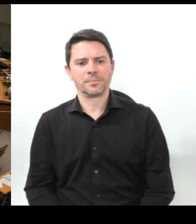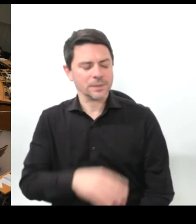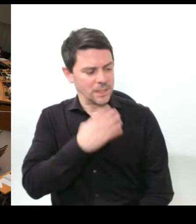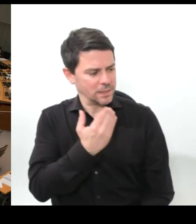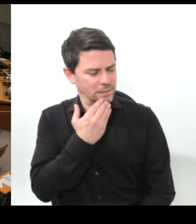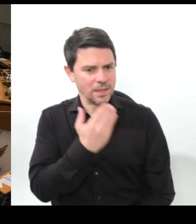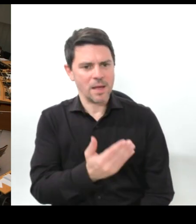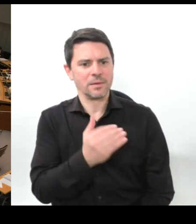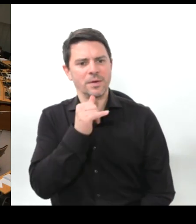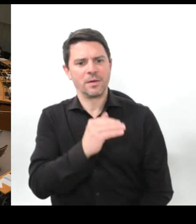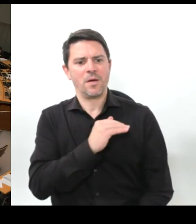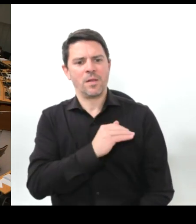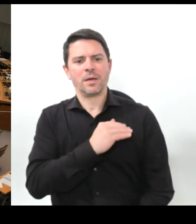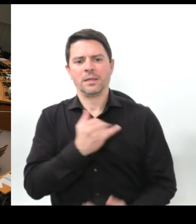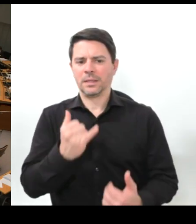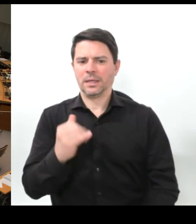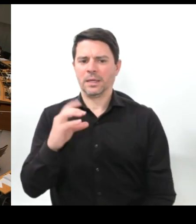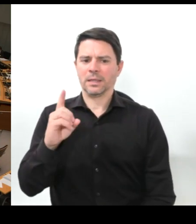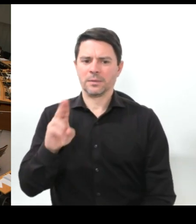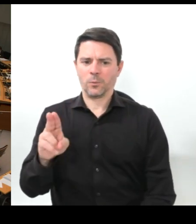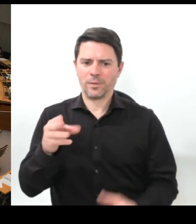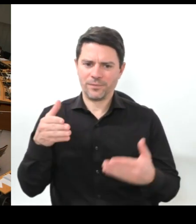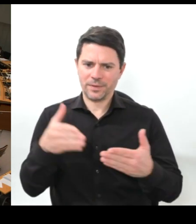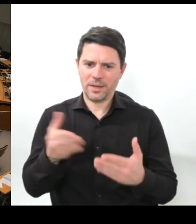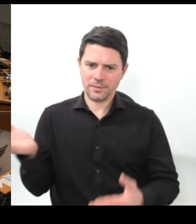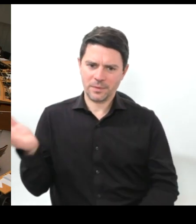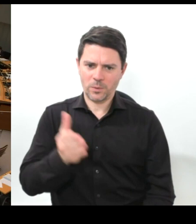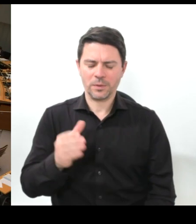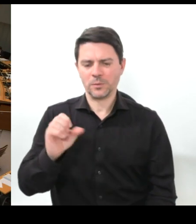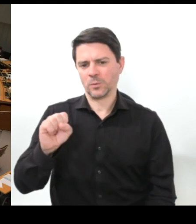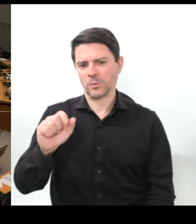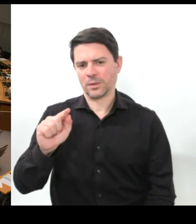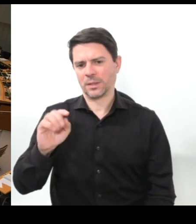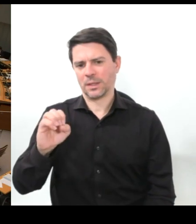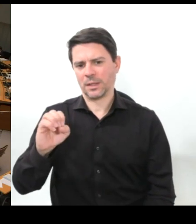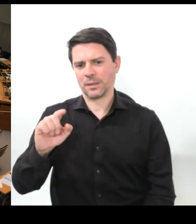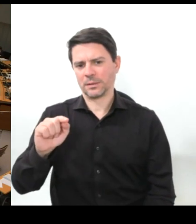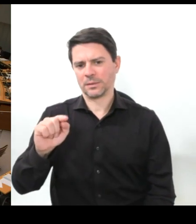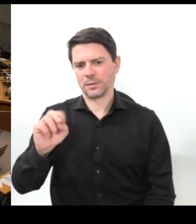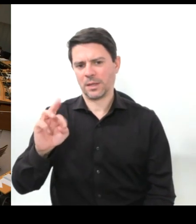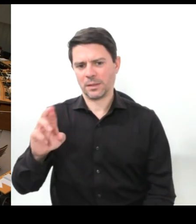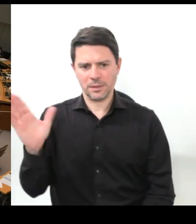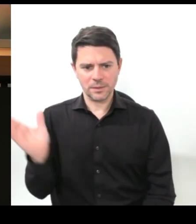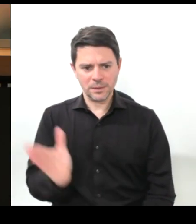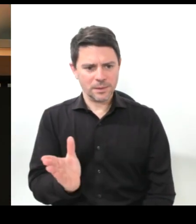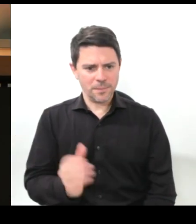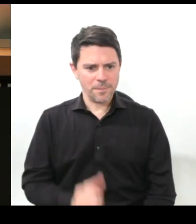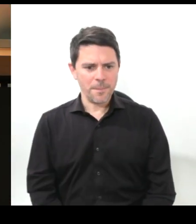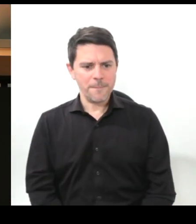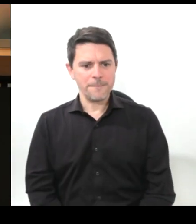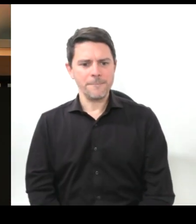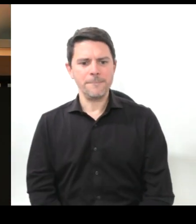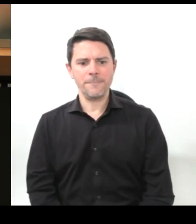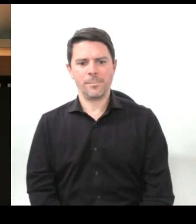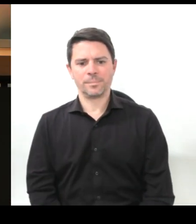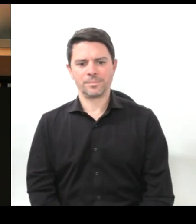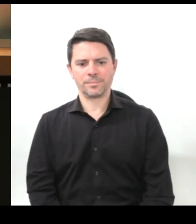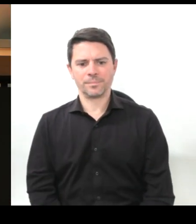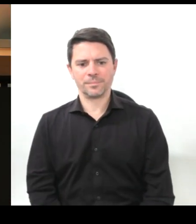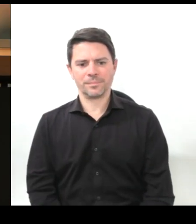Im Ziel scheinen wir uns, sehr geehrter Herr Generalsekretär, im Ziel scheinen wir uns alle einig zu sein und zu wissen,